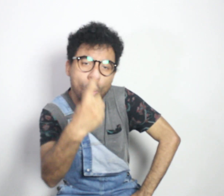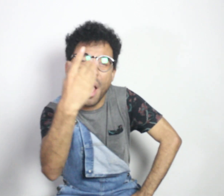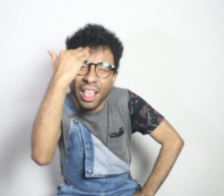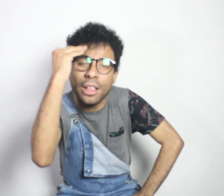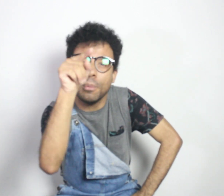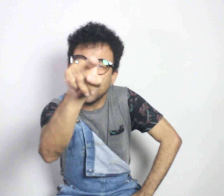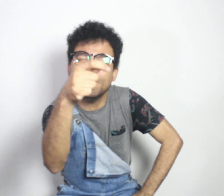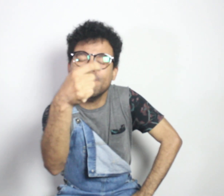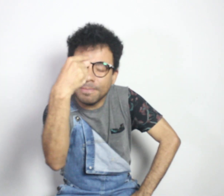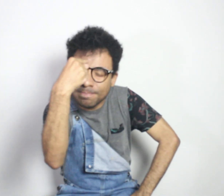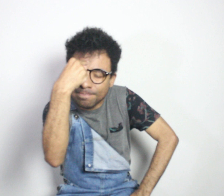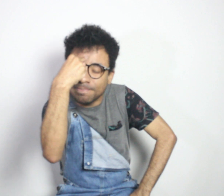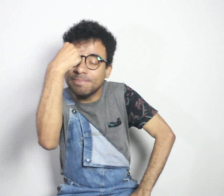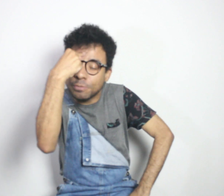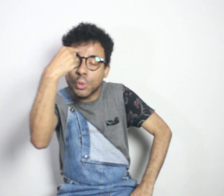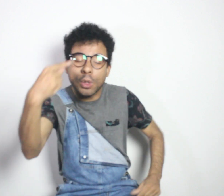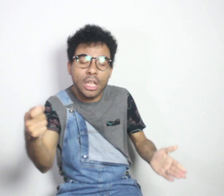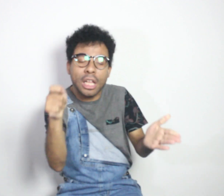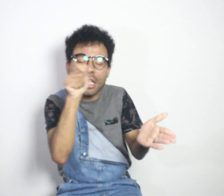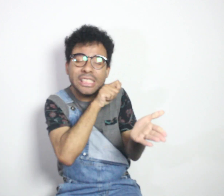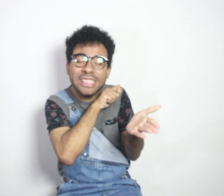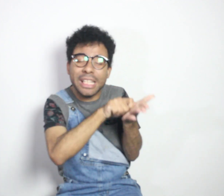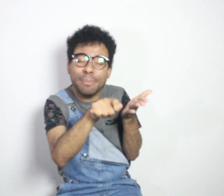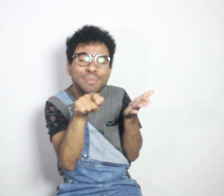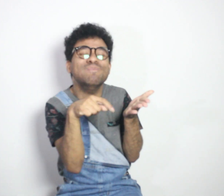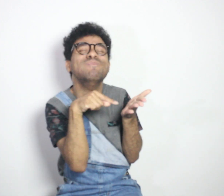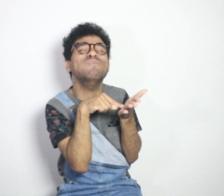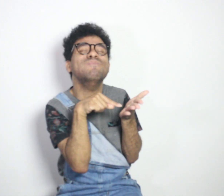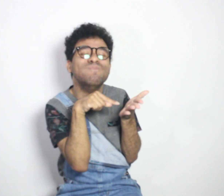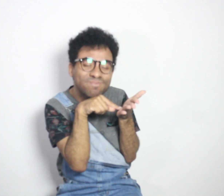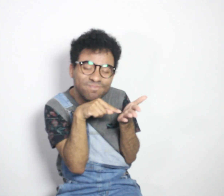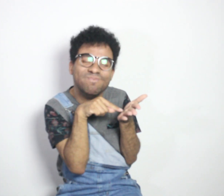Entender você!! Pensa bem! " lição de casa!